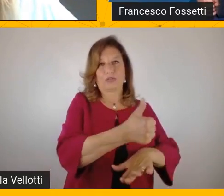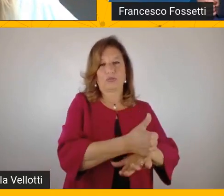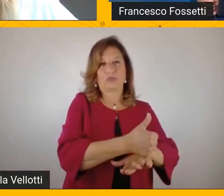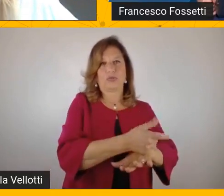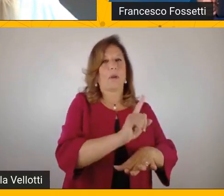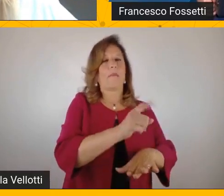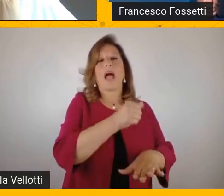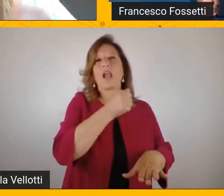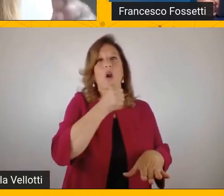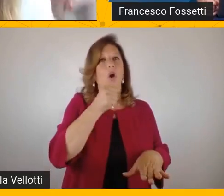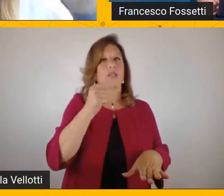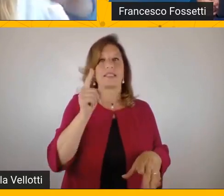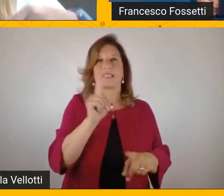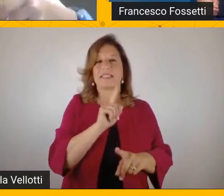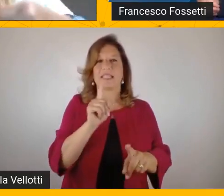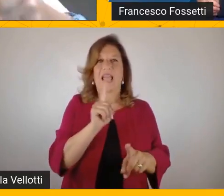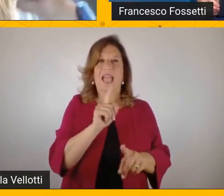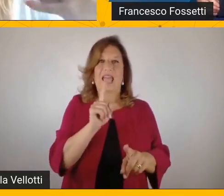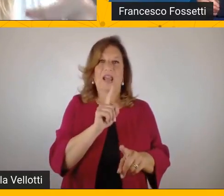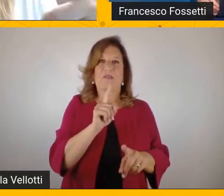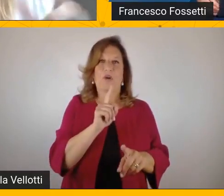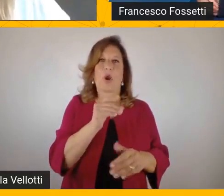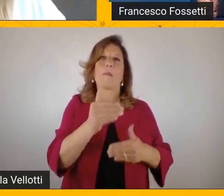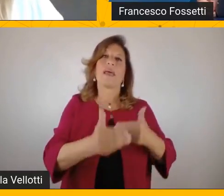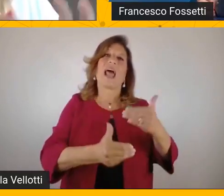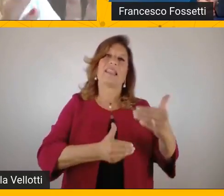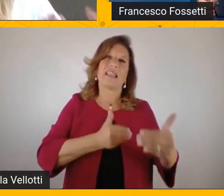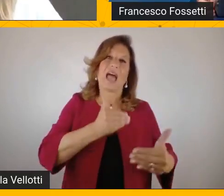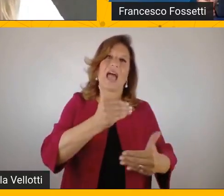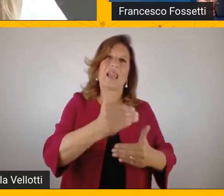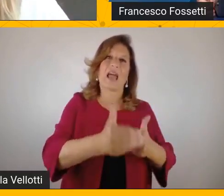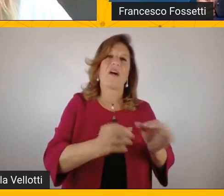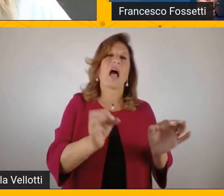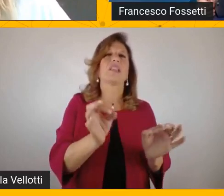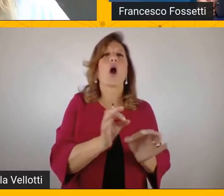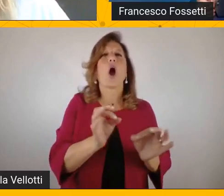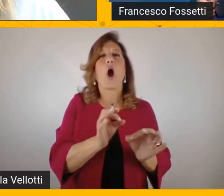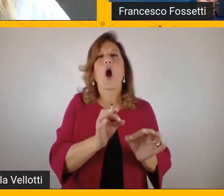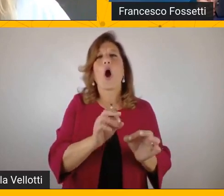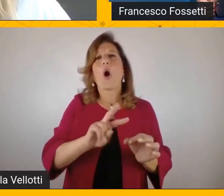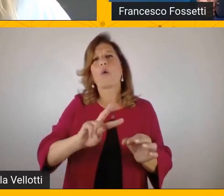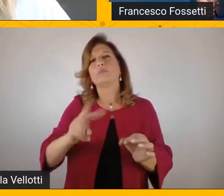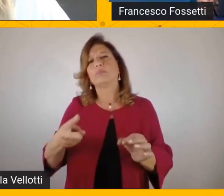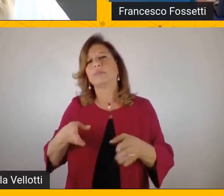personaggio ma che non ti servono per tra virgolette